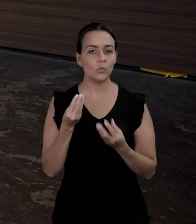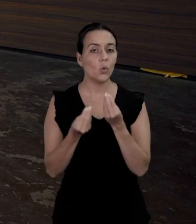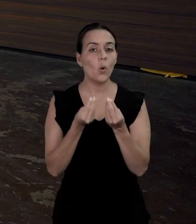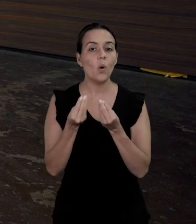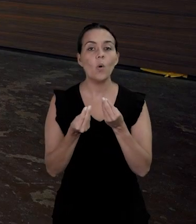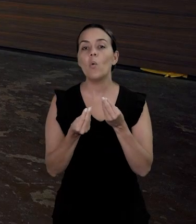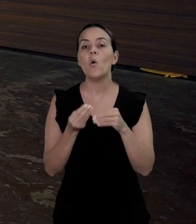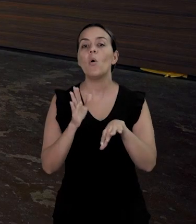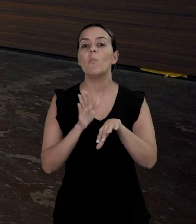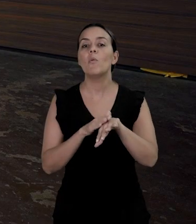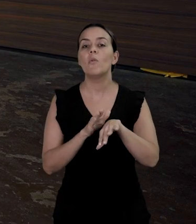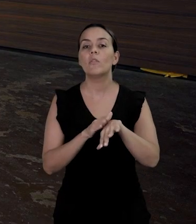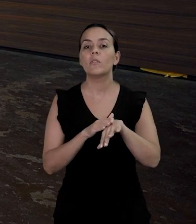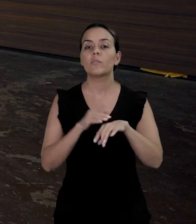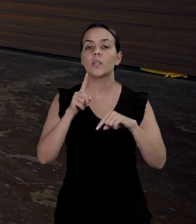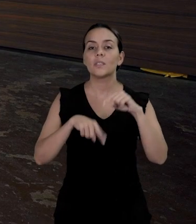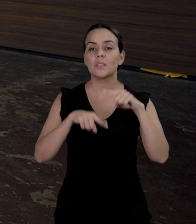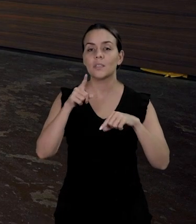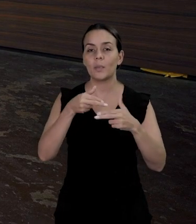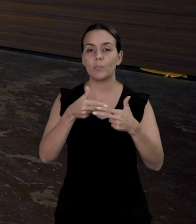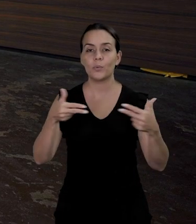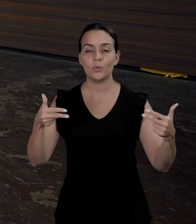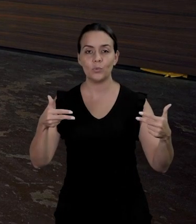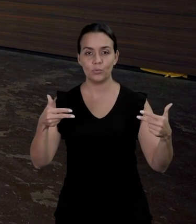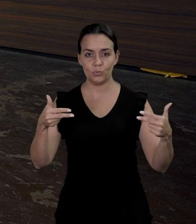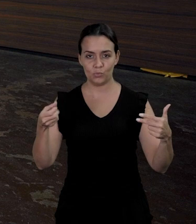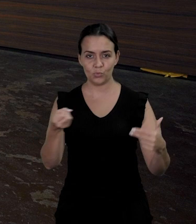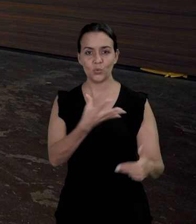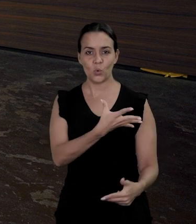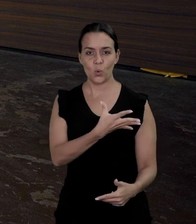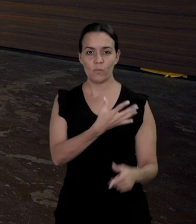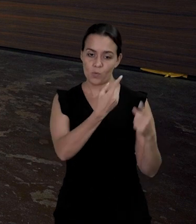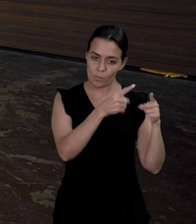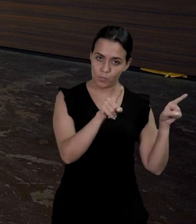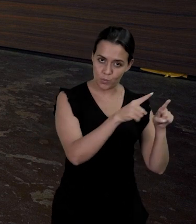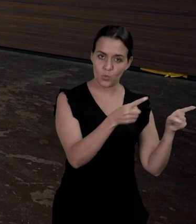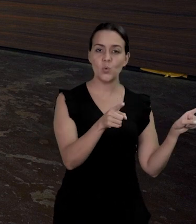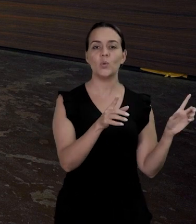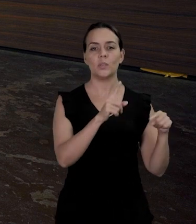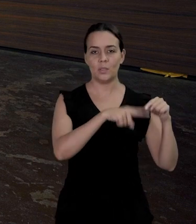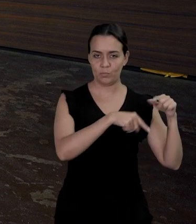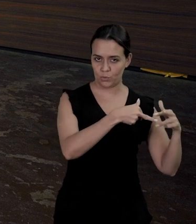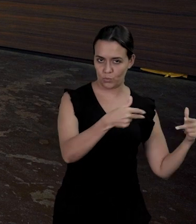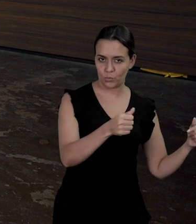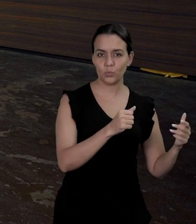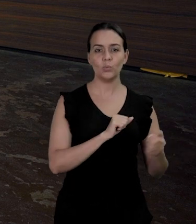qual é a missão social disso, qual é a função, cada vez mais, de um artista, ele vai para uma essência,